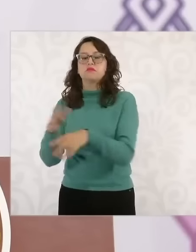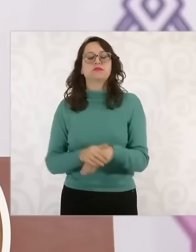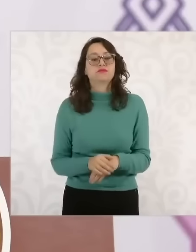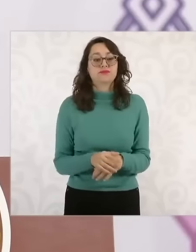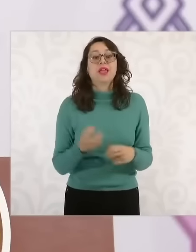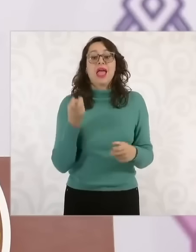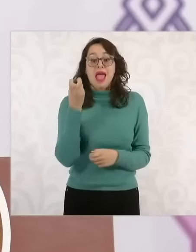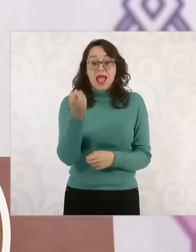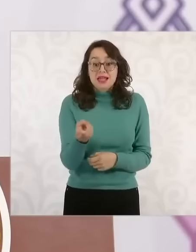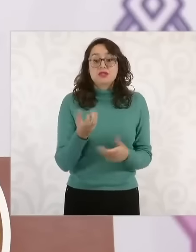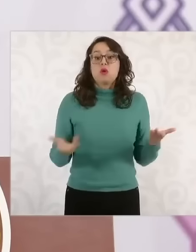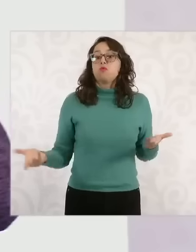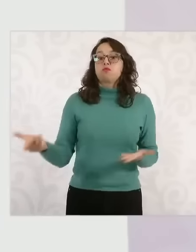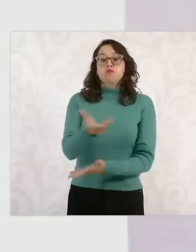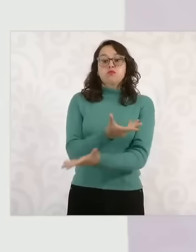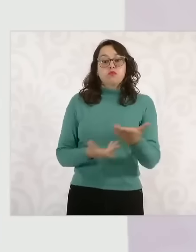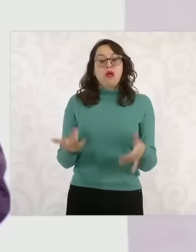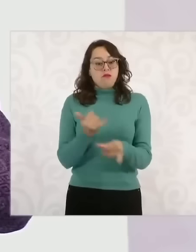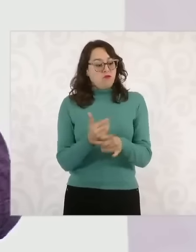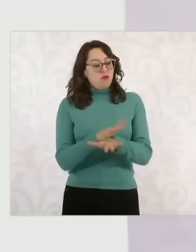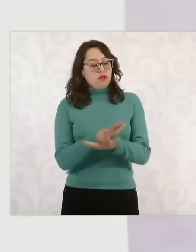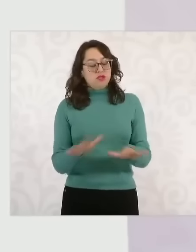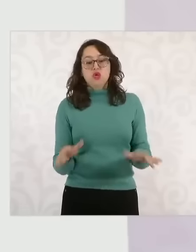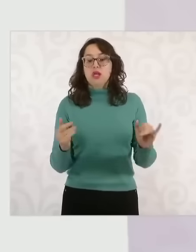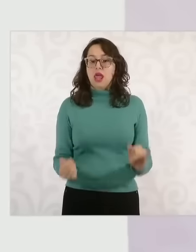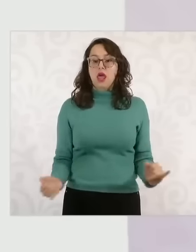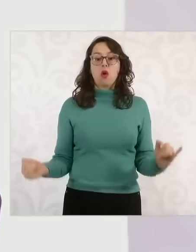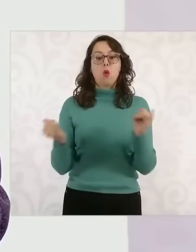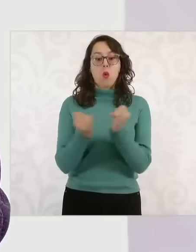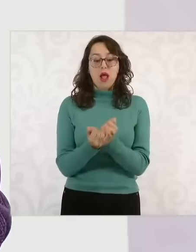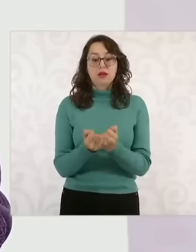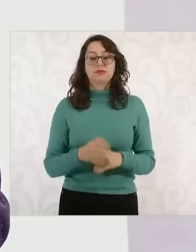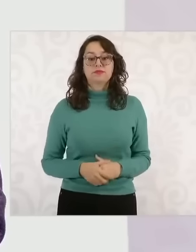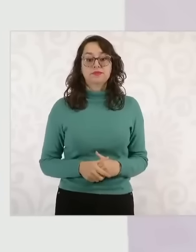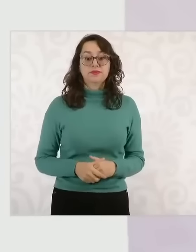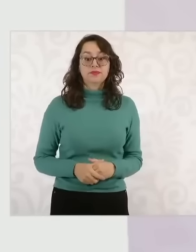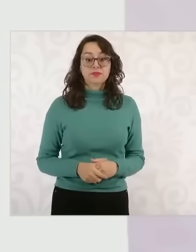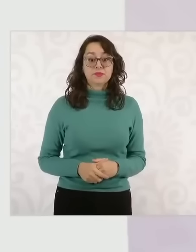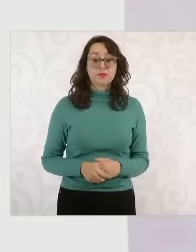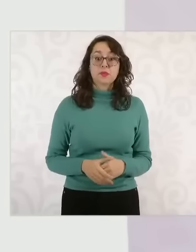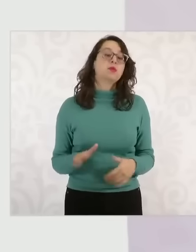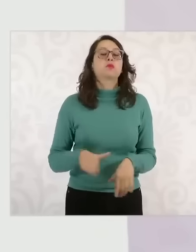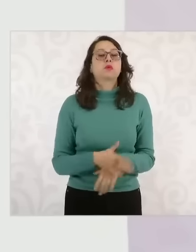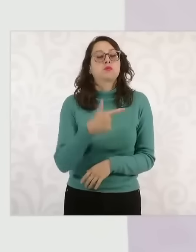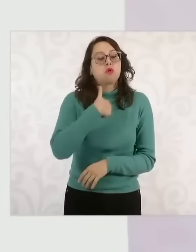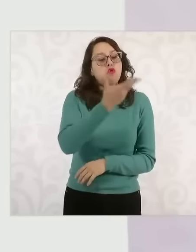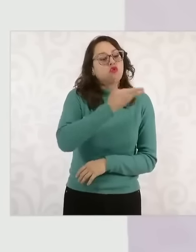intercambio entre los servicios de salud, porque si uno va liste y en algún momento llega a ir al